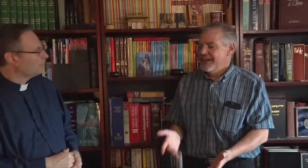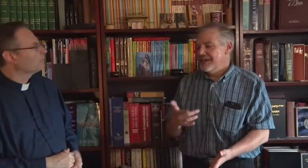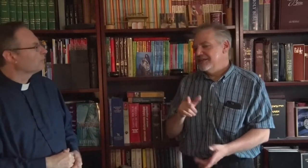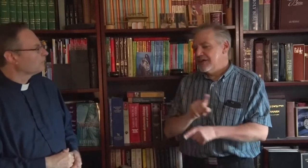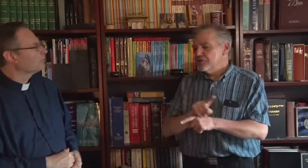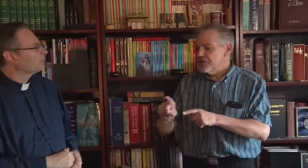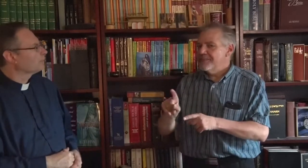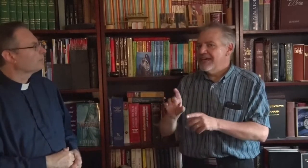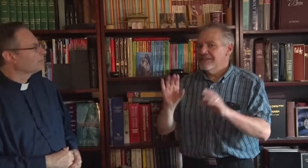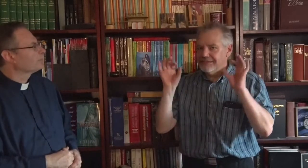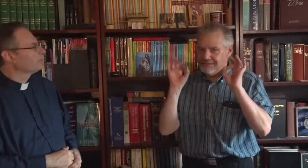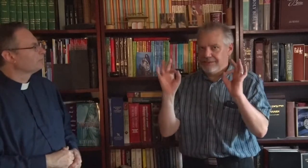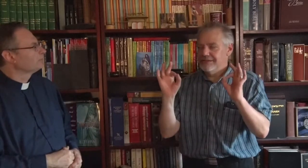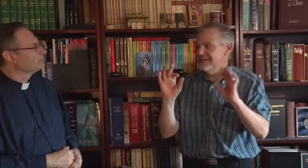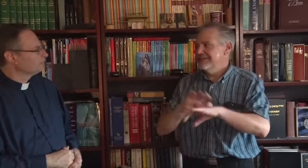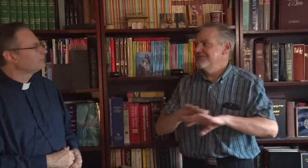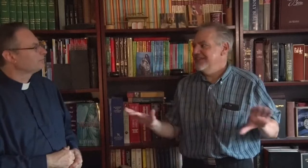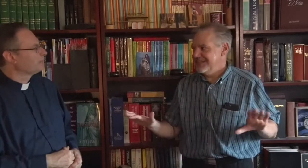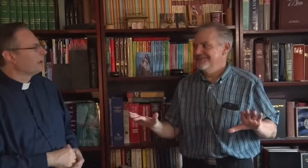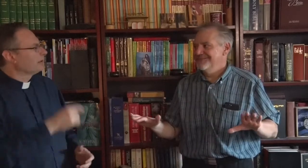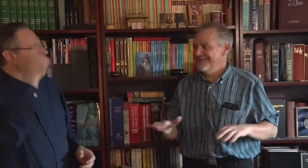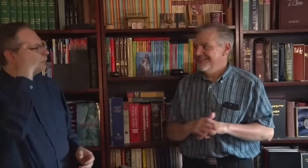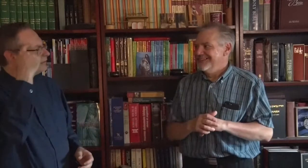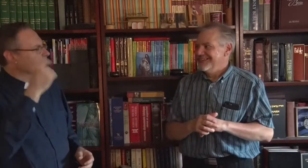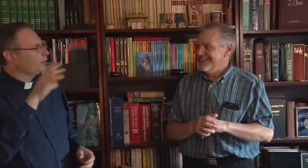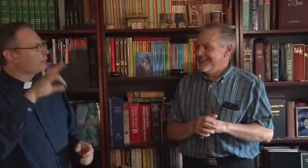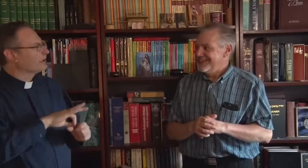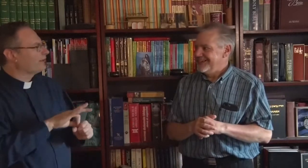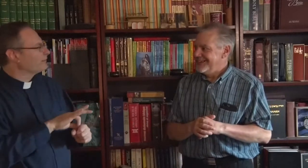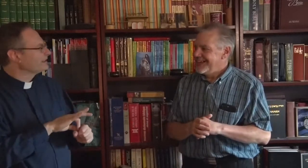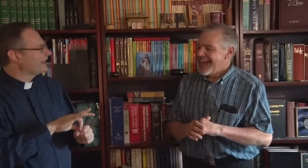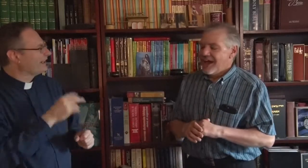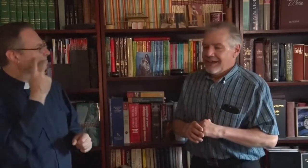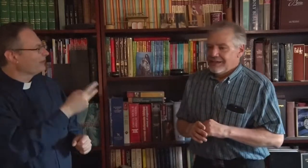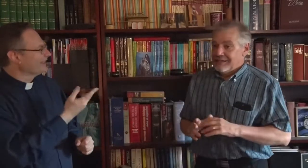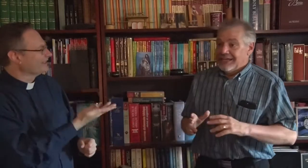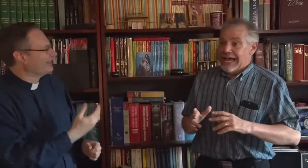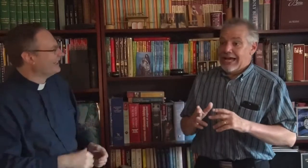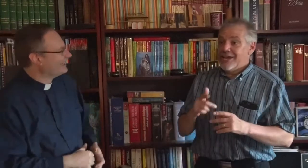Et dans une semaine - zéro. C’est fini. Qu’est-ce les pharmaciens pensent quand ils voyaient cela?